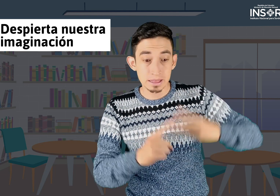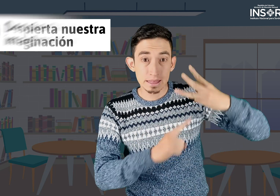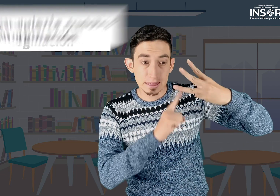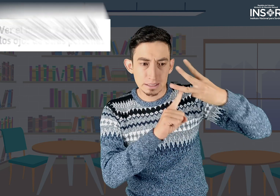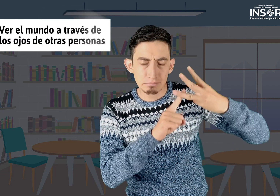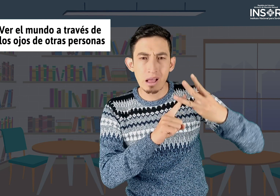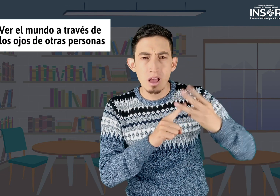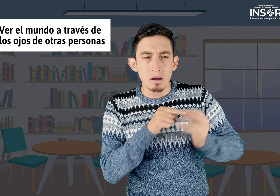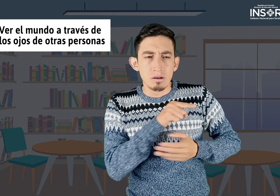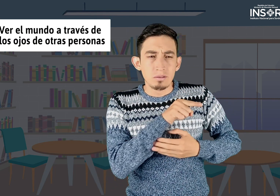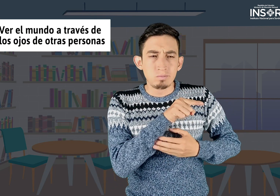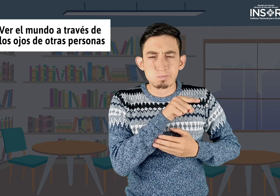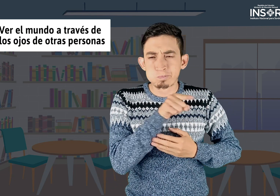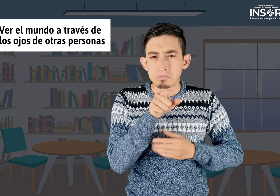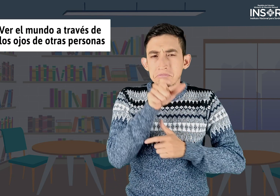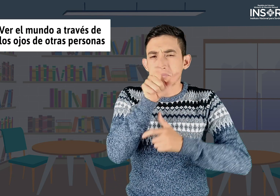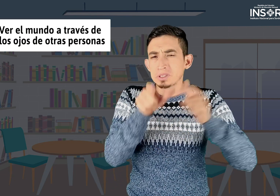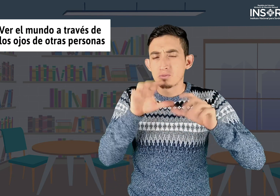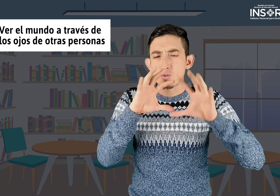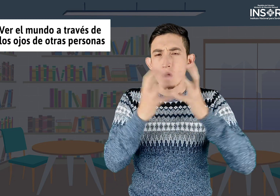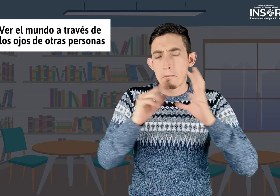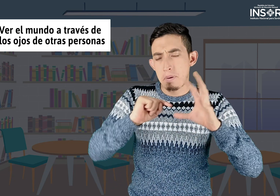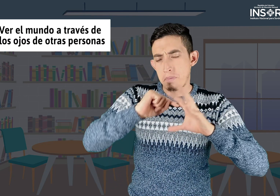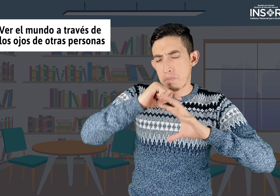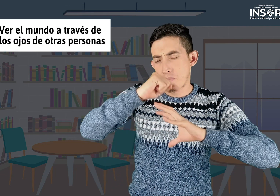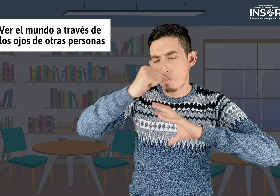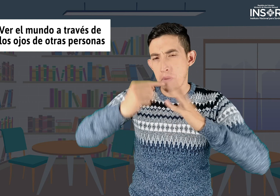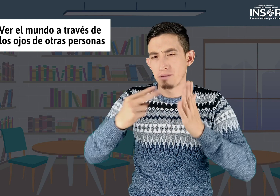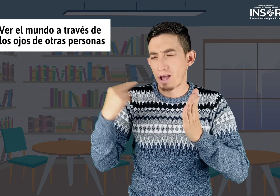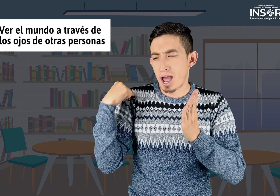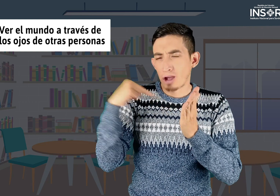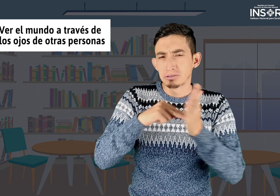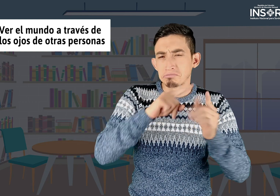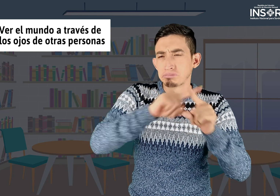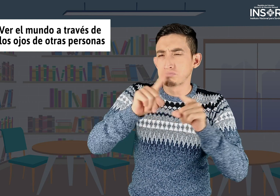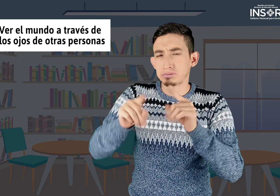Tercero: Nos ayuda ver el mundo a través de los ojos de otras personas,